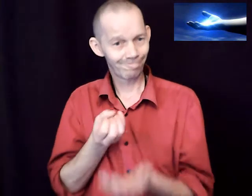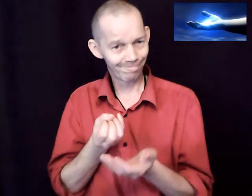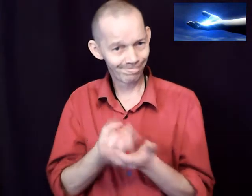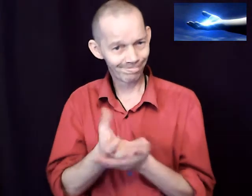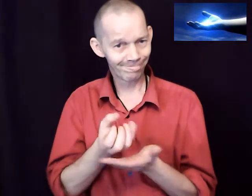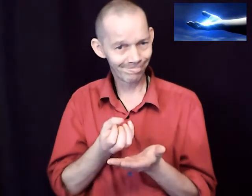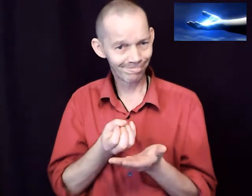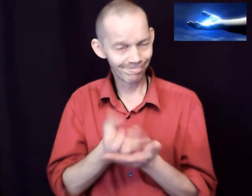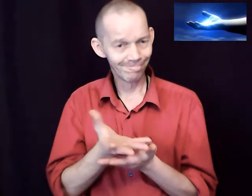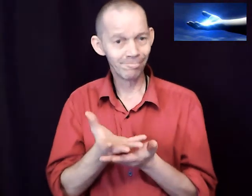Il essaye d'informer